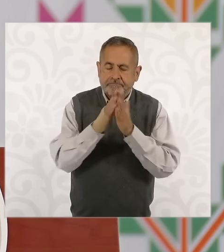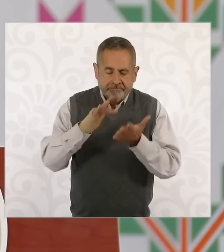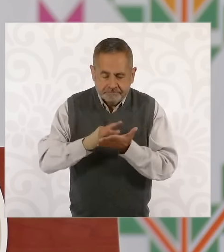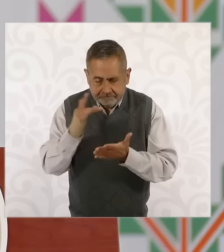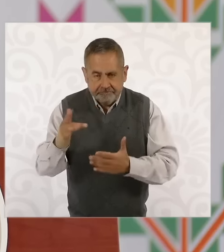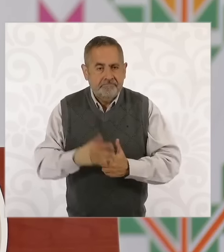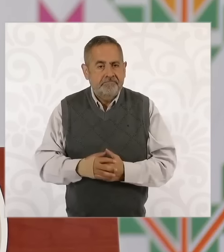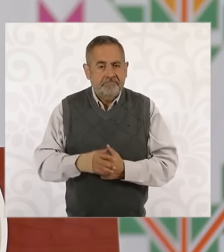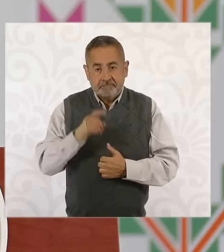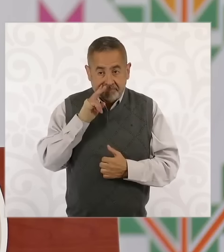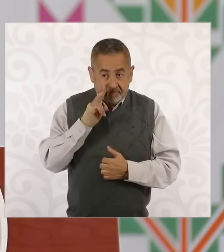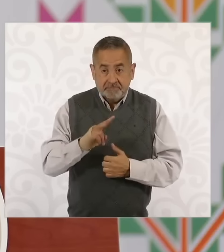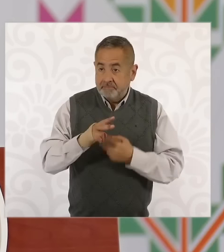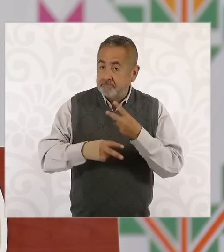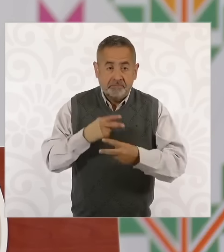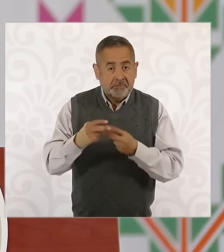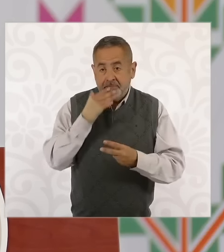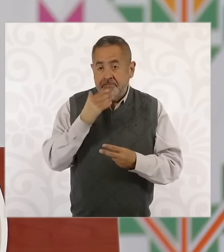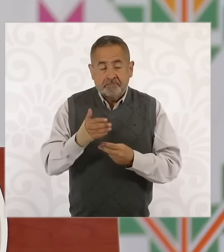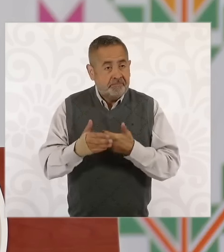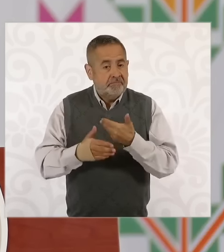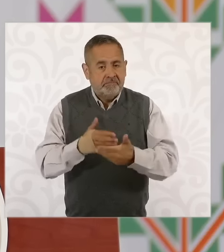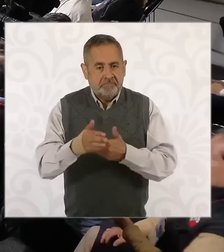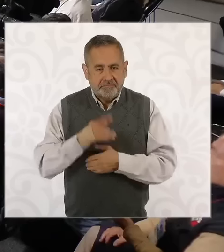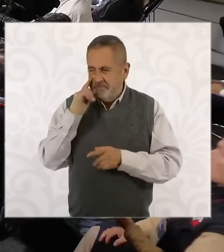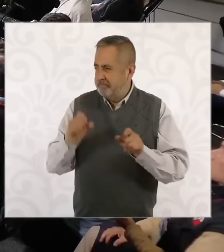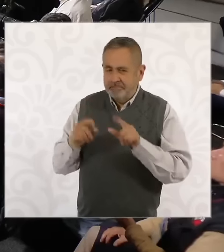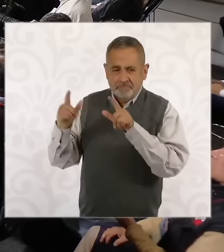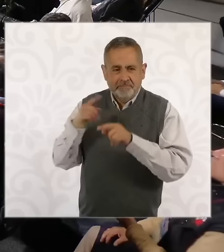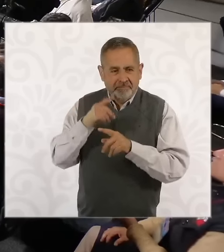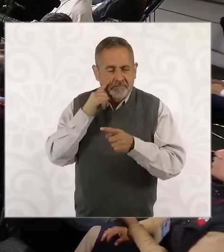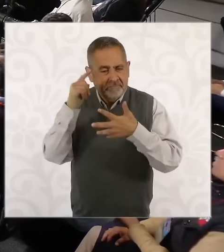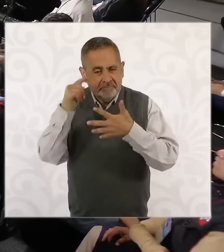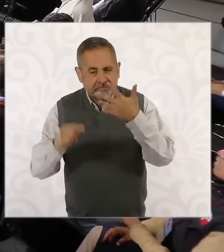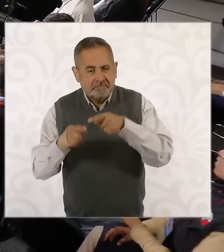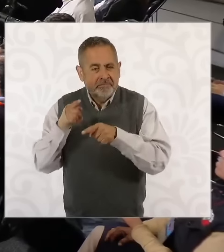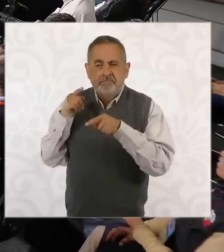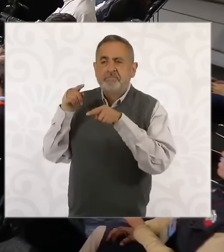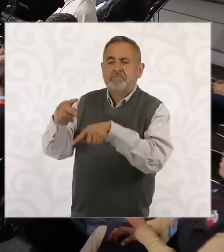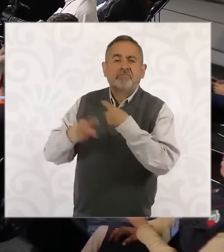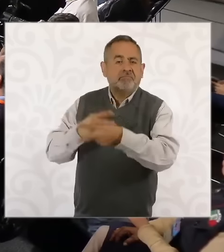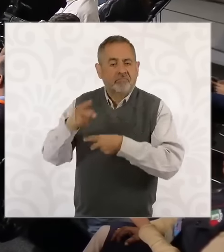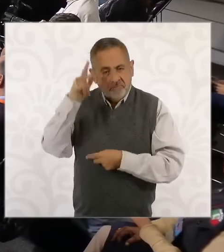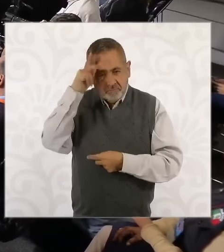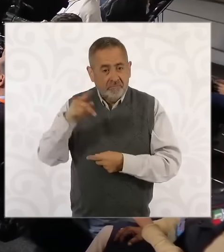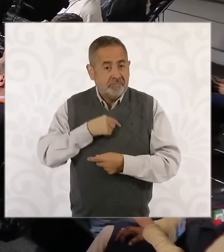pues va muy avanzado. Ponle otra vez el de Pachuca. Vamos a estar ahí el sábado,